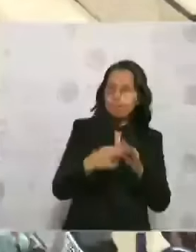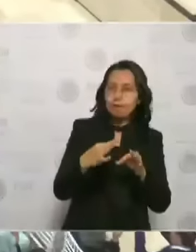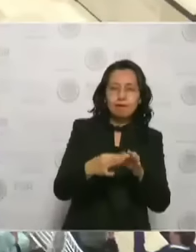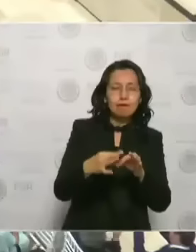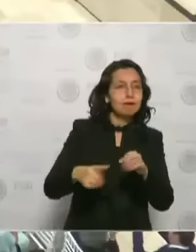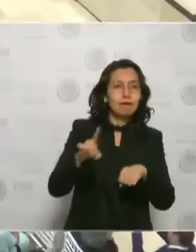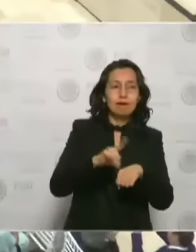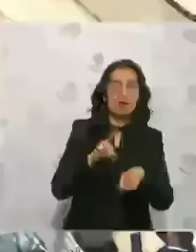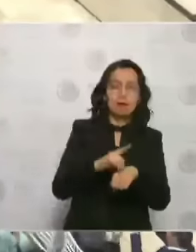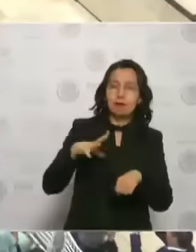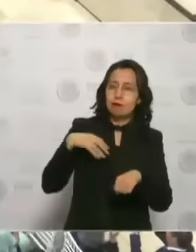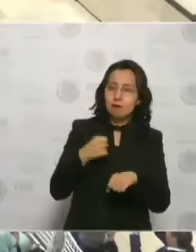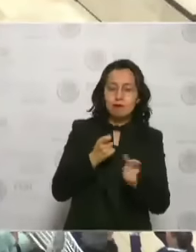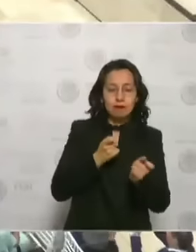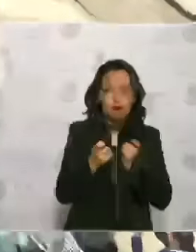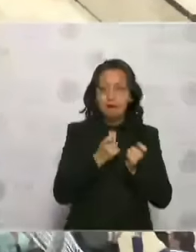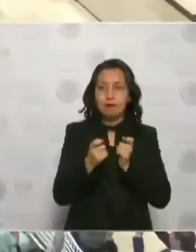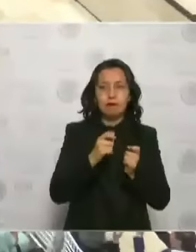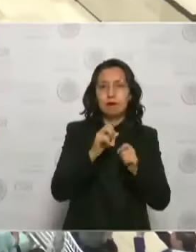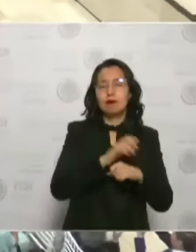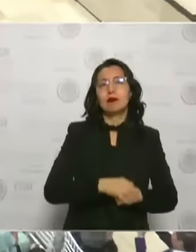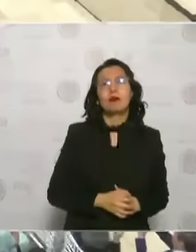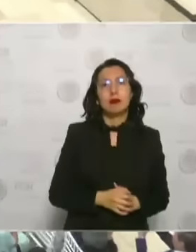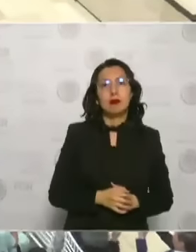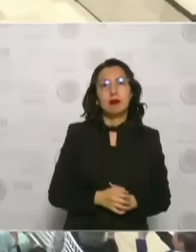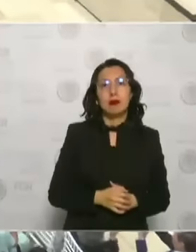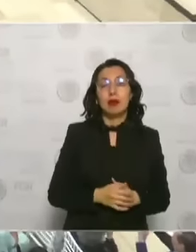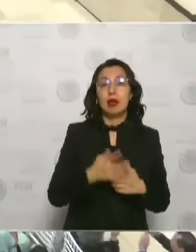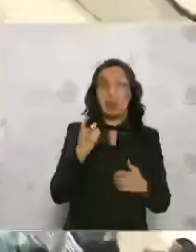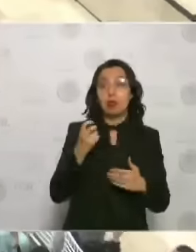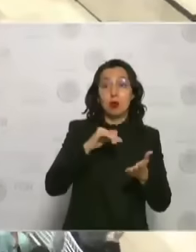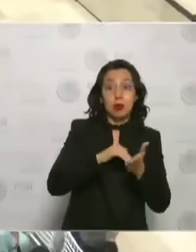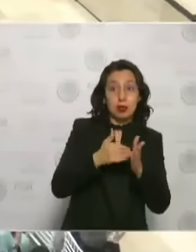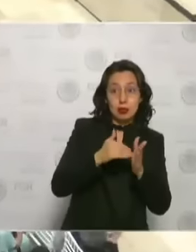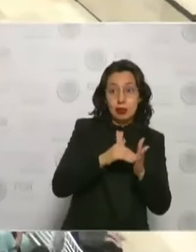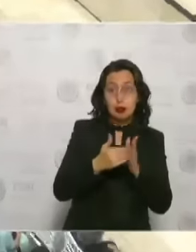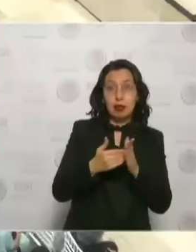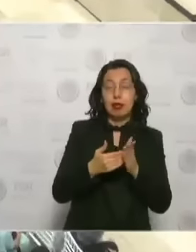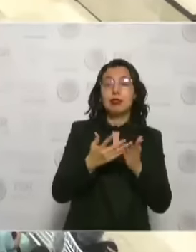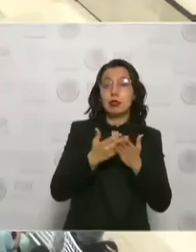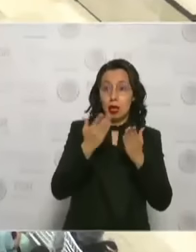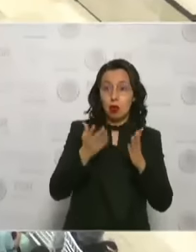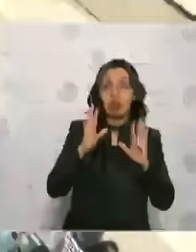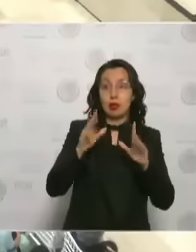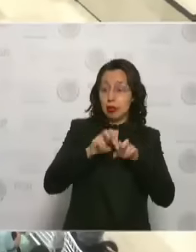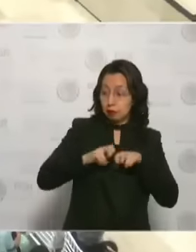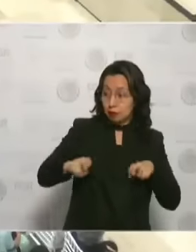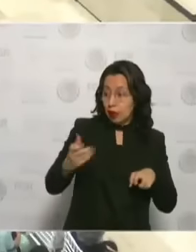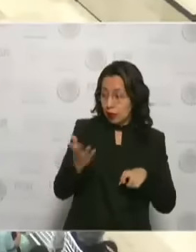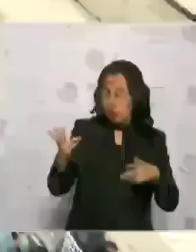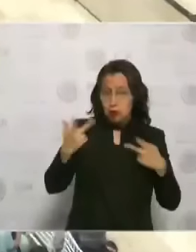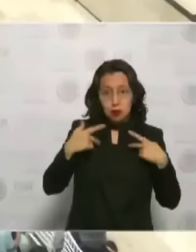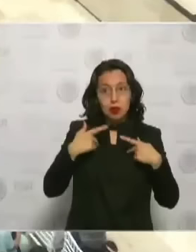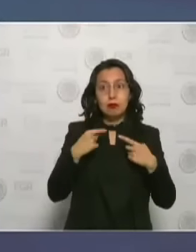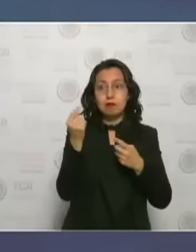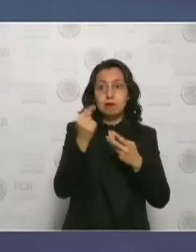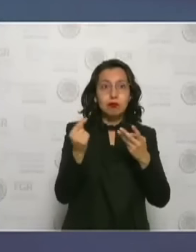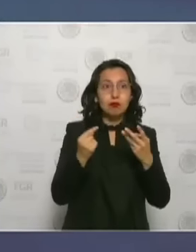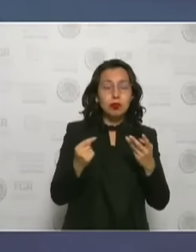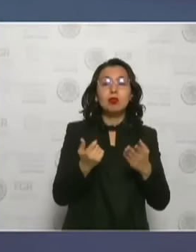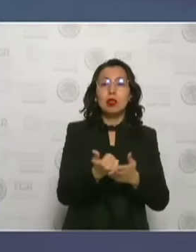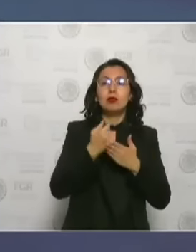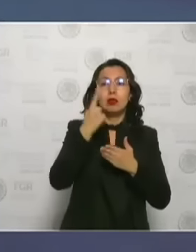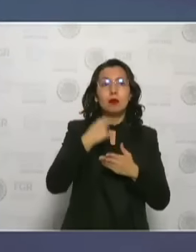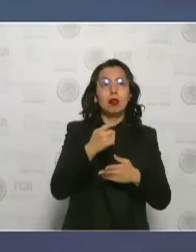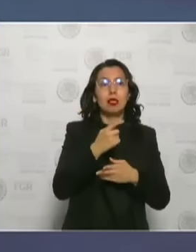este esfuerzo. Las estrategias implementadas por este gabinete ha permitido combatir la inseguridad